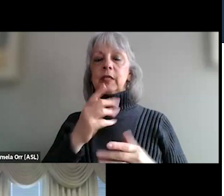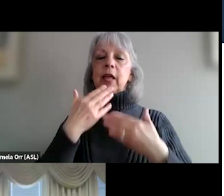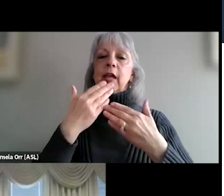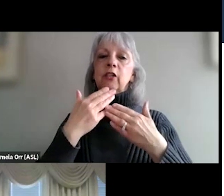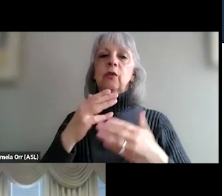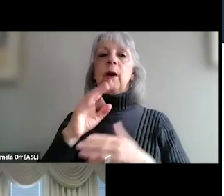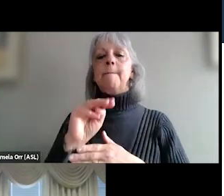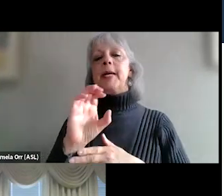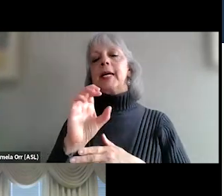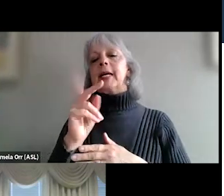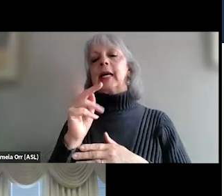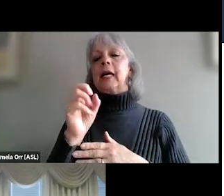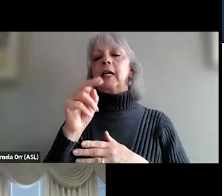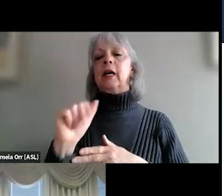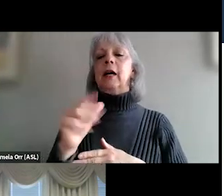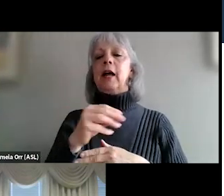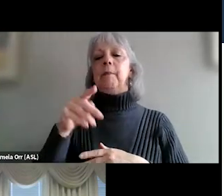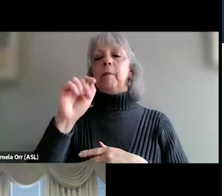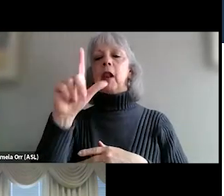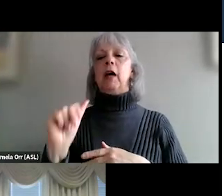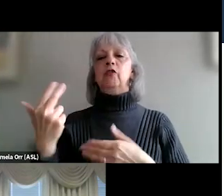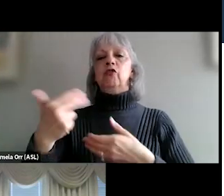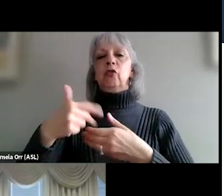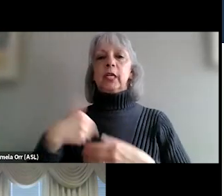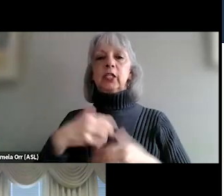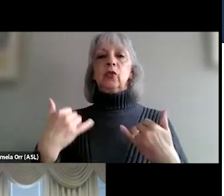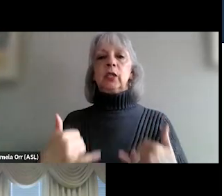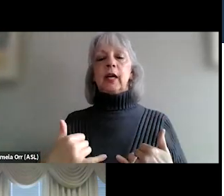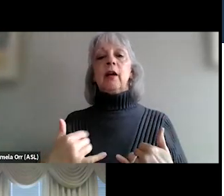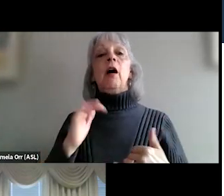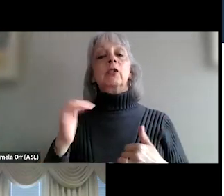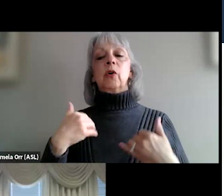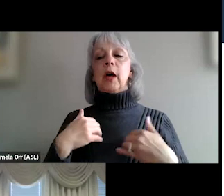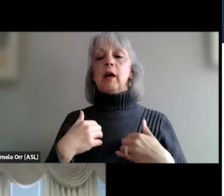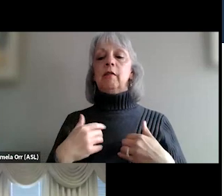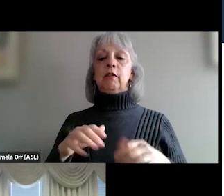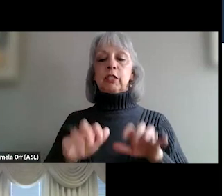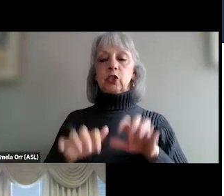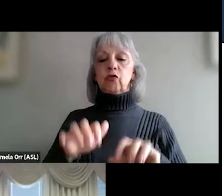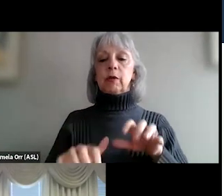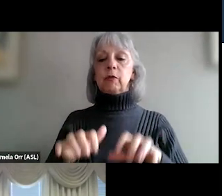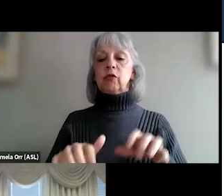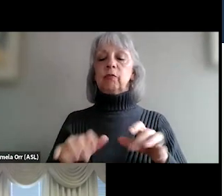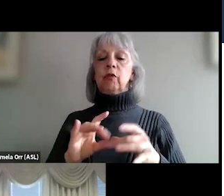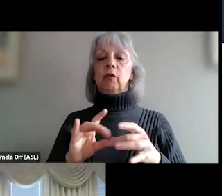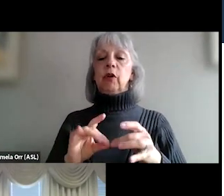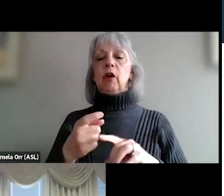a McKenna y Pamela por acompañarnos hoy. También tenemos transcripción en directo de un subtitulador humano,